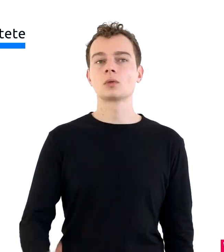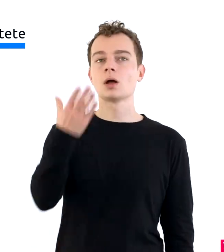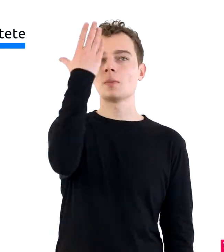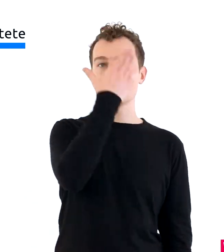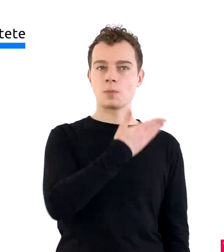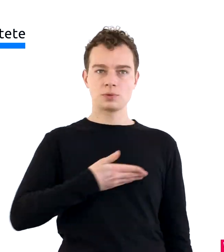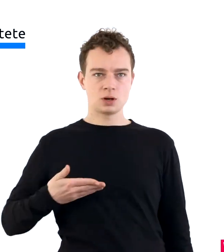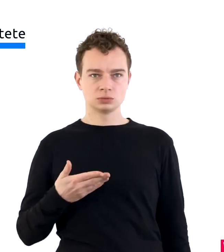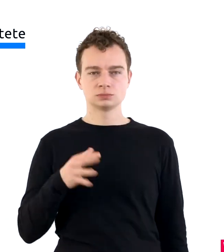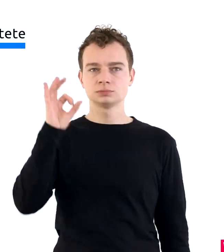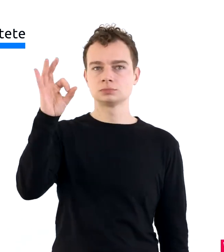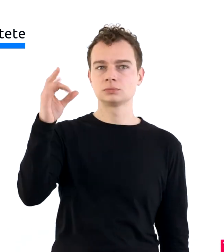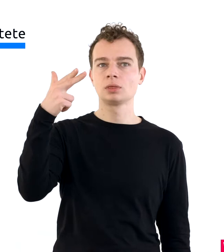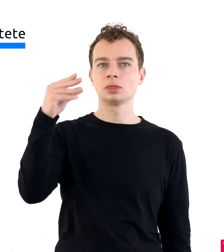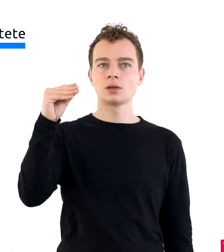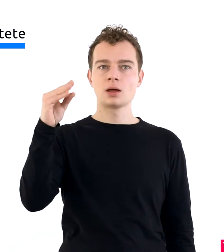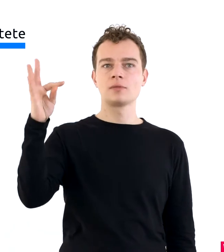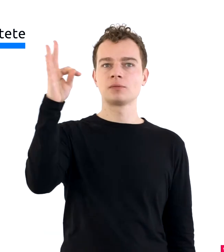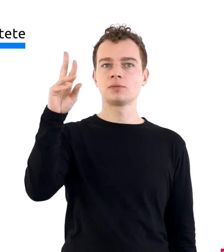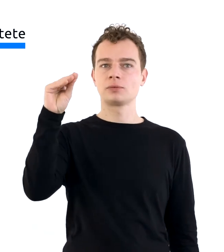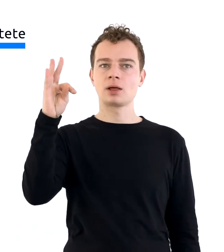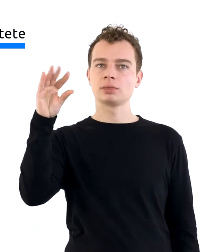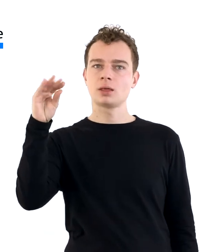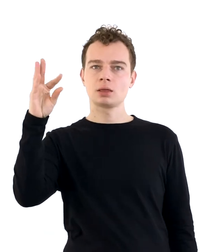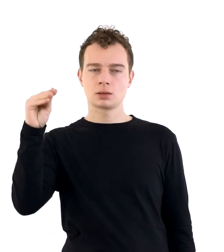Popiersie Nefretete